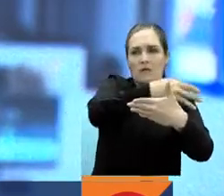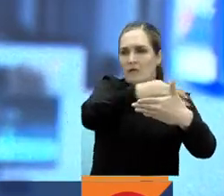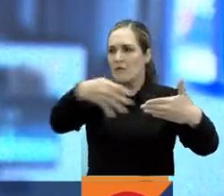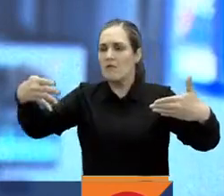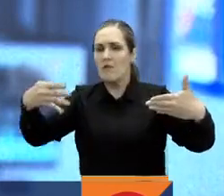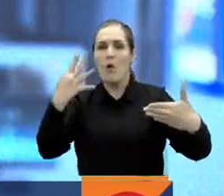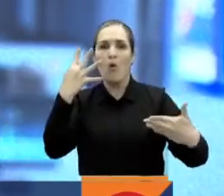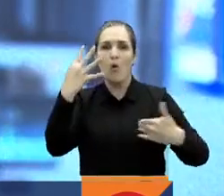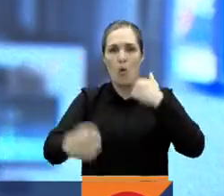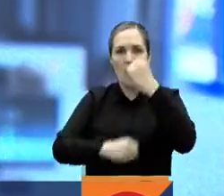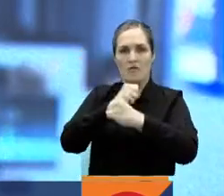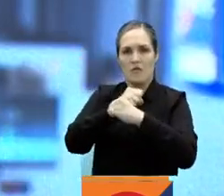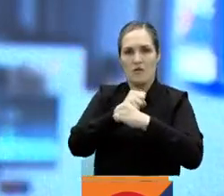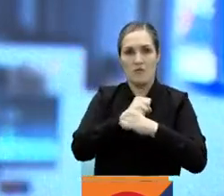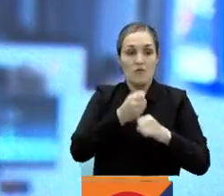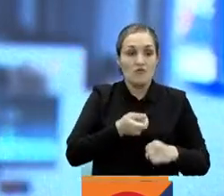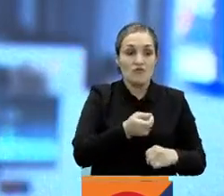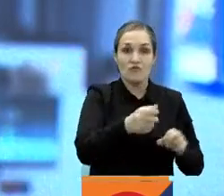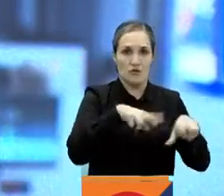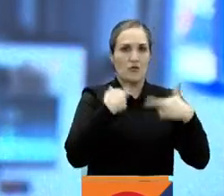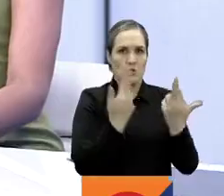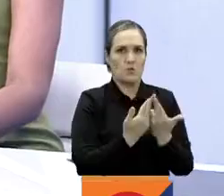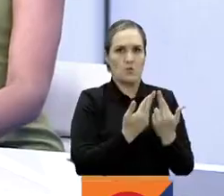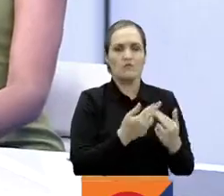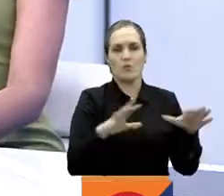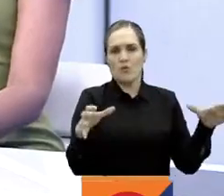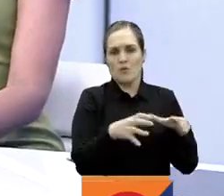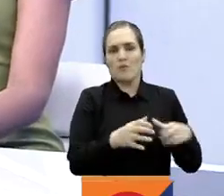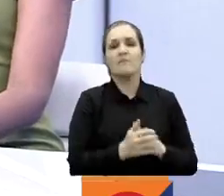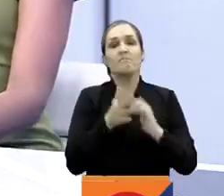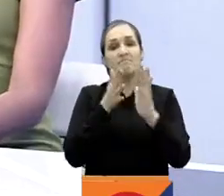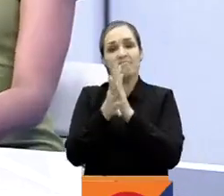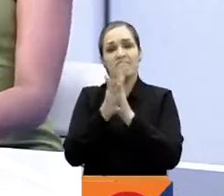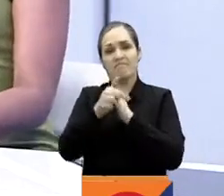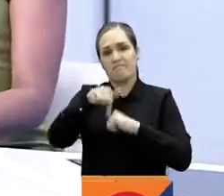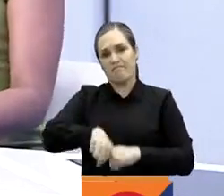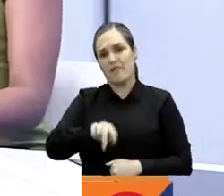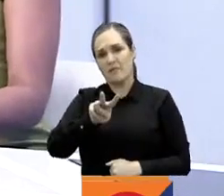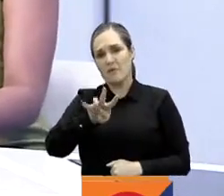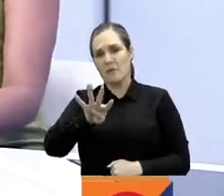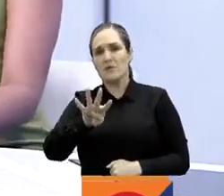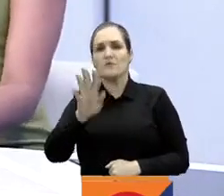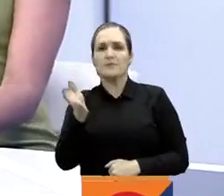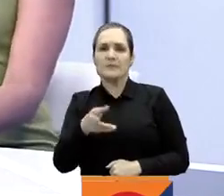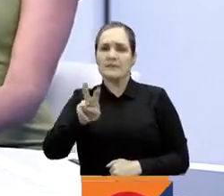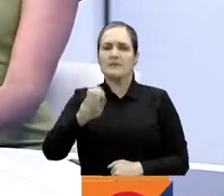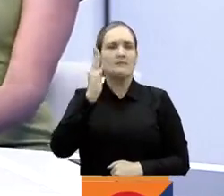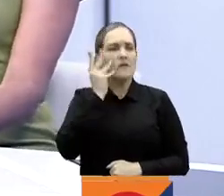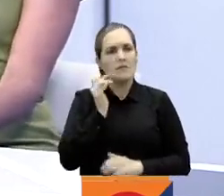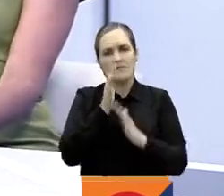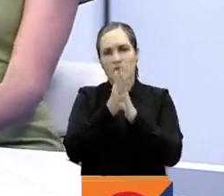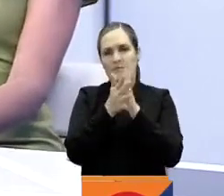EN EL ENCUENTRO DEFINEN LA HOJA LOS úLTIMOS CUATRO AñOS, RTVC NOTICIAS